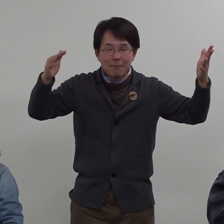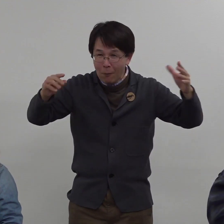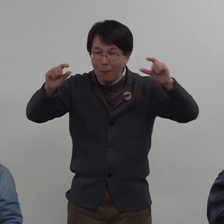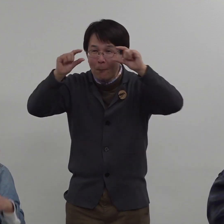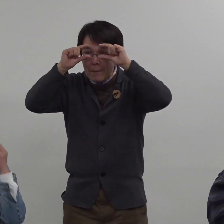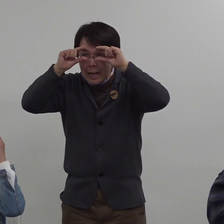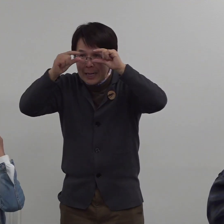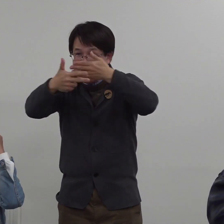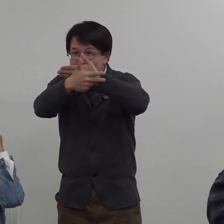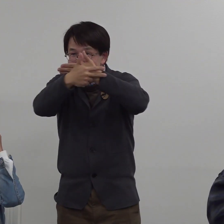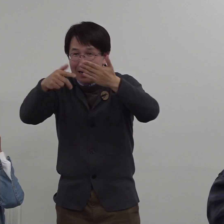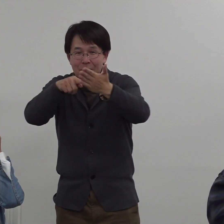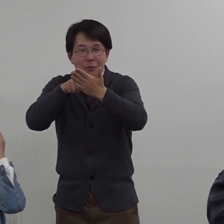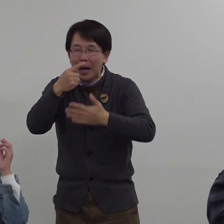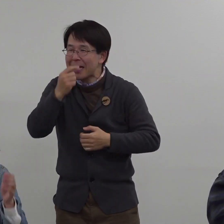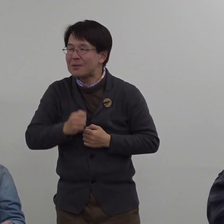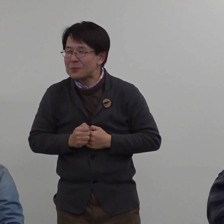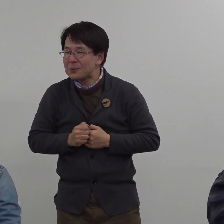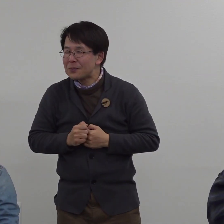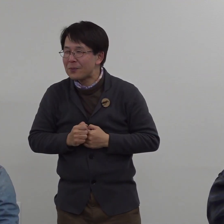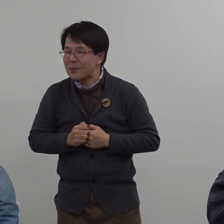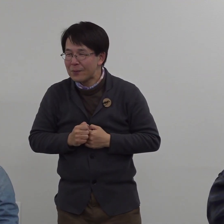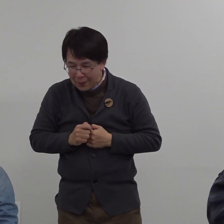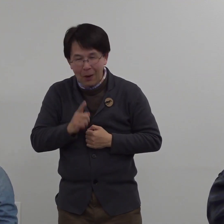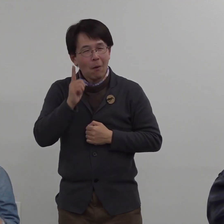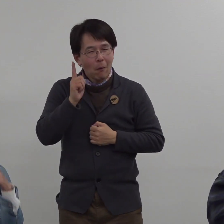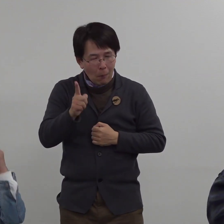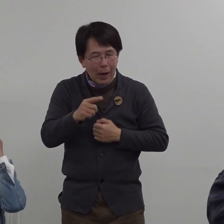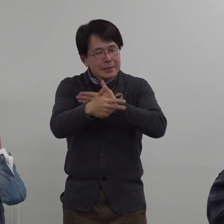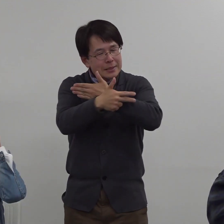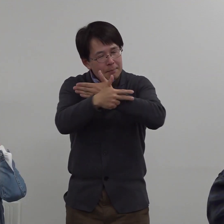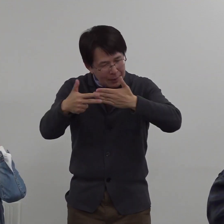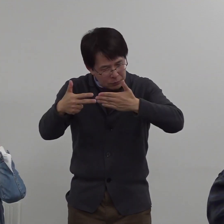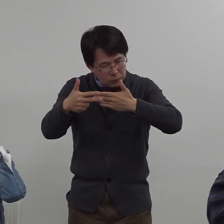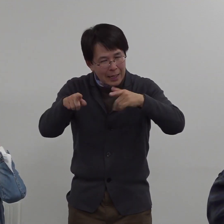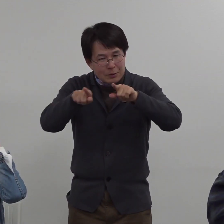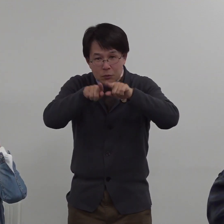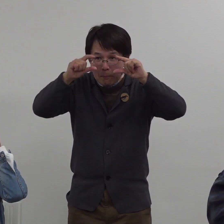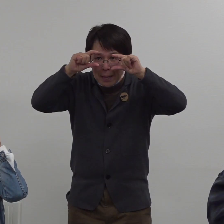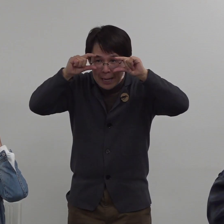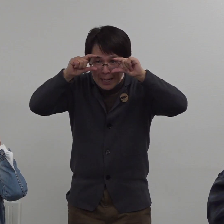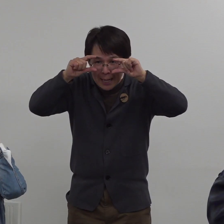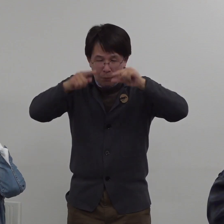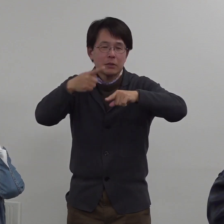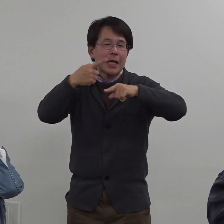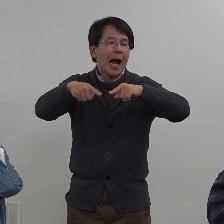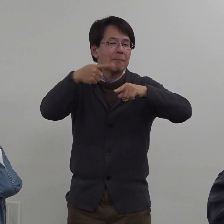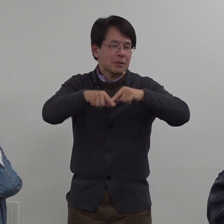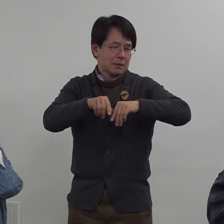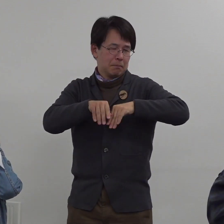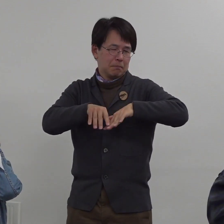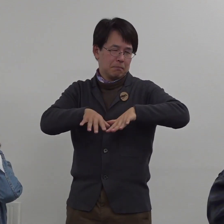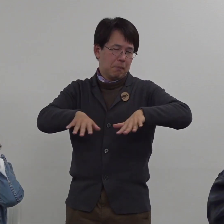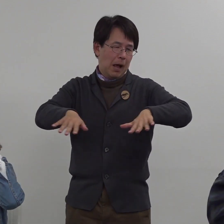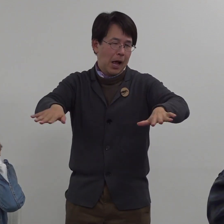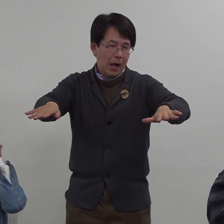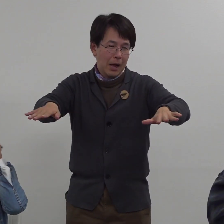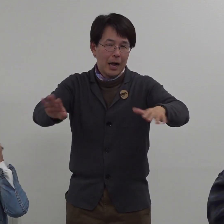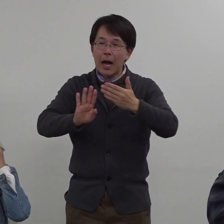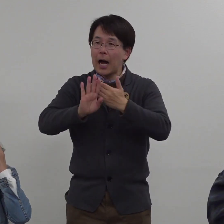この眼鏡による字幕サービス というのが広まり始めてからはわざわざ遠くの映画館まで